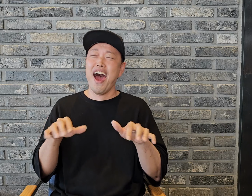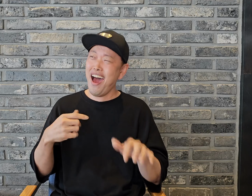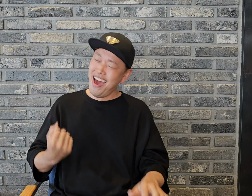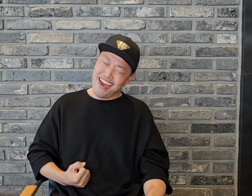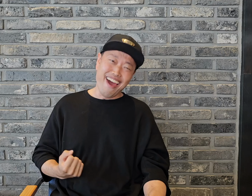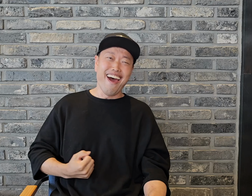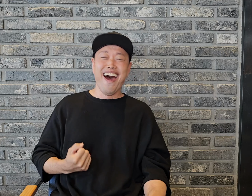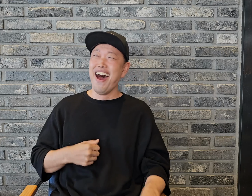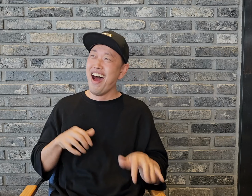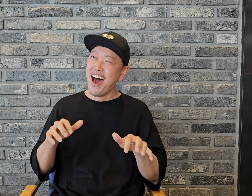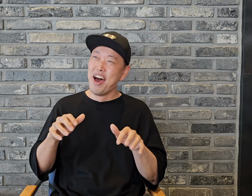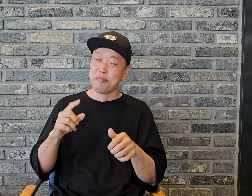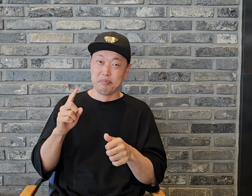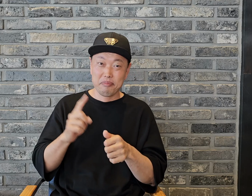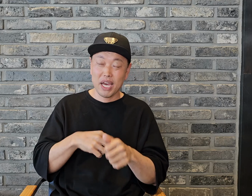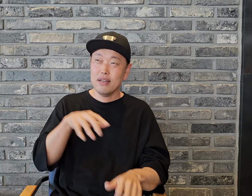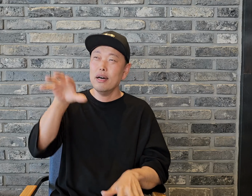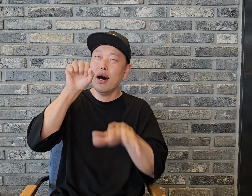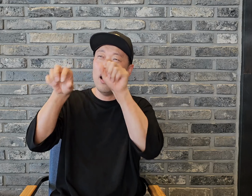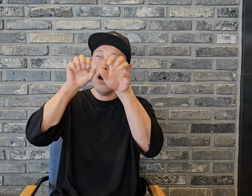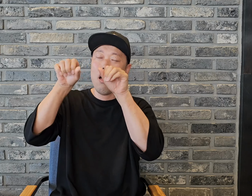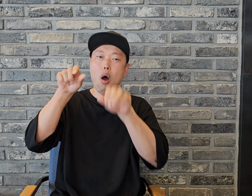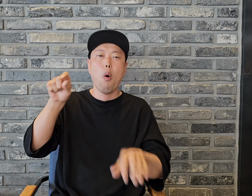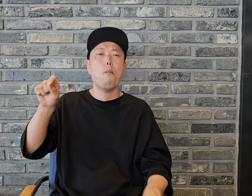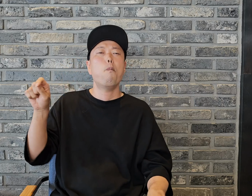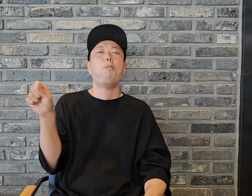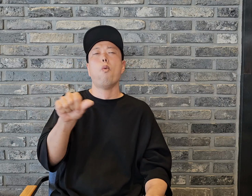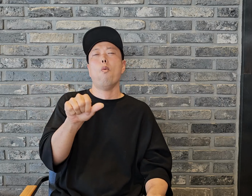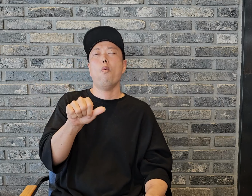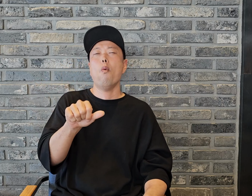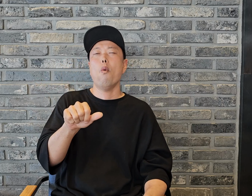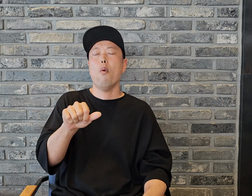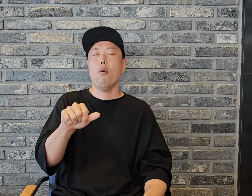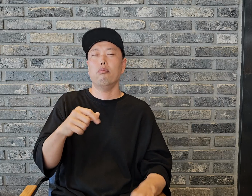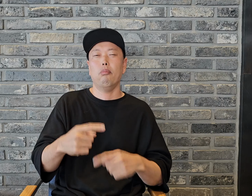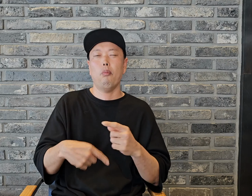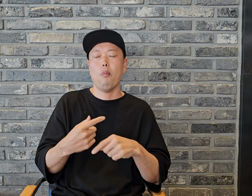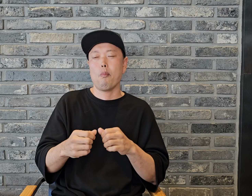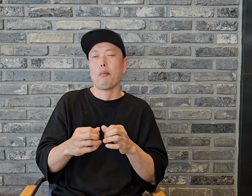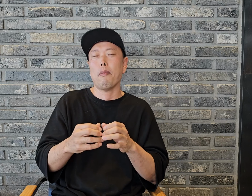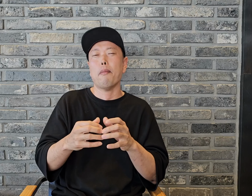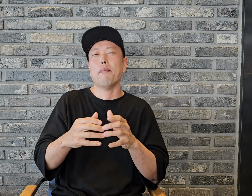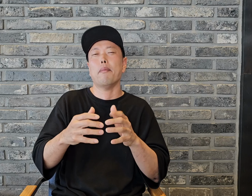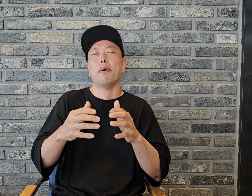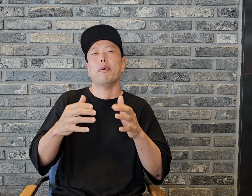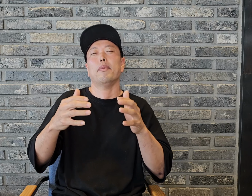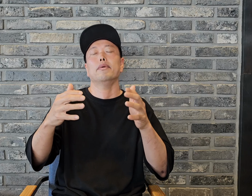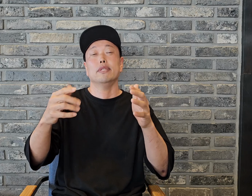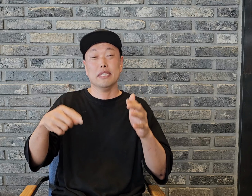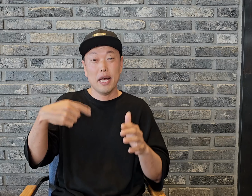배꼽이 빠질 정도로 폭소를 터뜨렸어요 자연스레 그분의 수어를 빠르게 습득하게 되었고 수어 실력이 늘게 되었어요